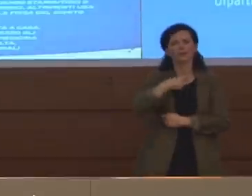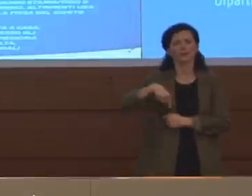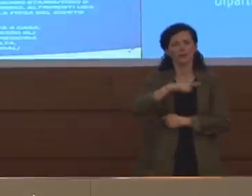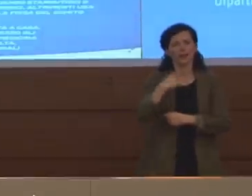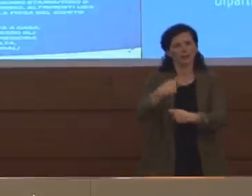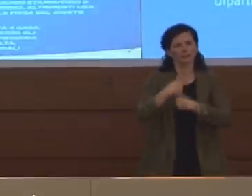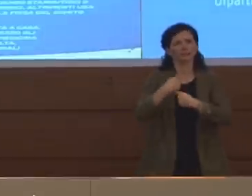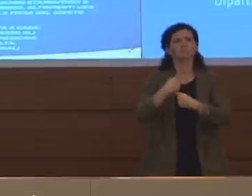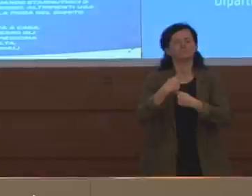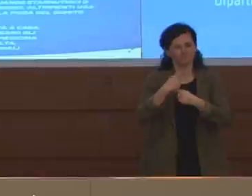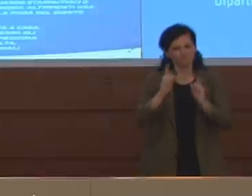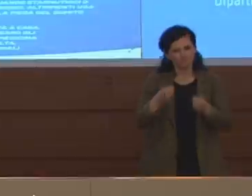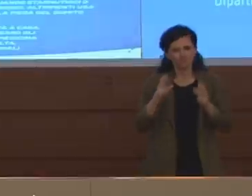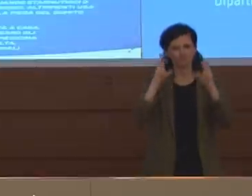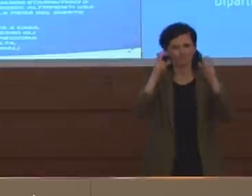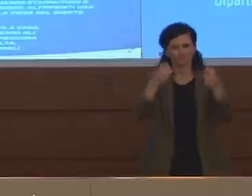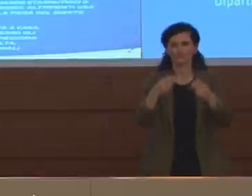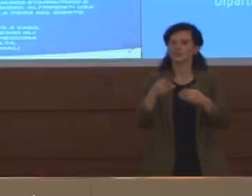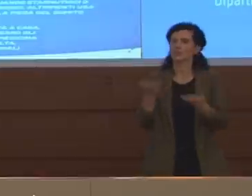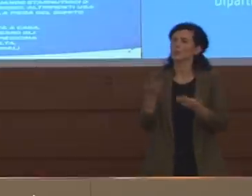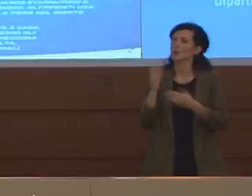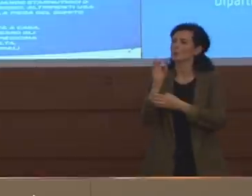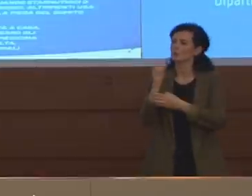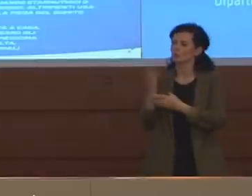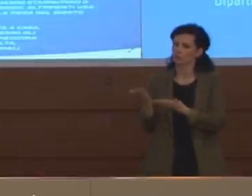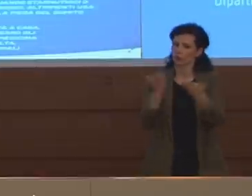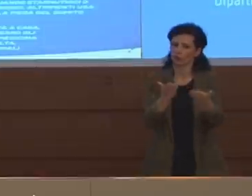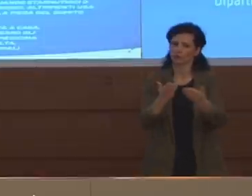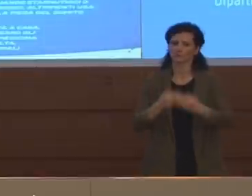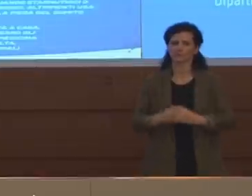Professsore, prego.